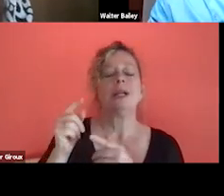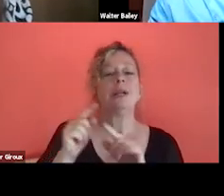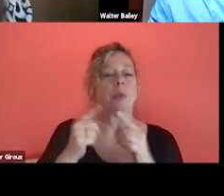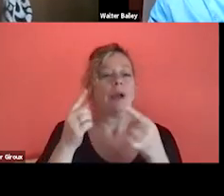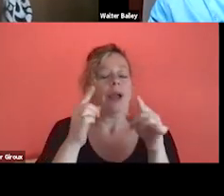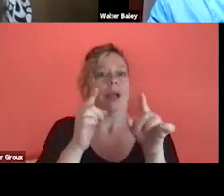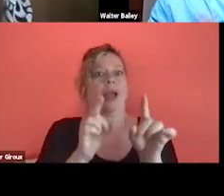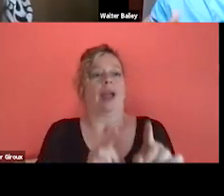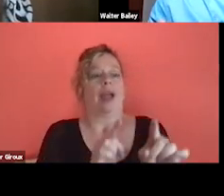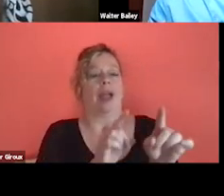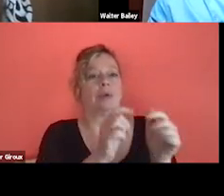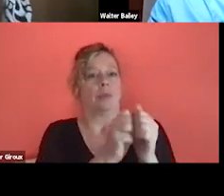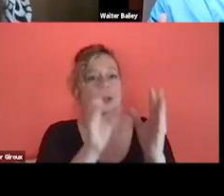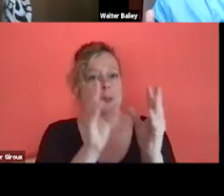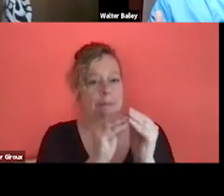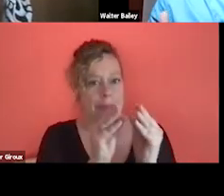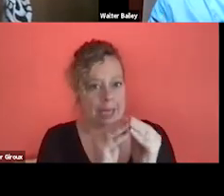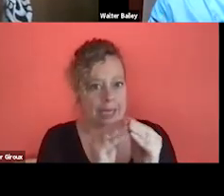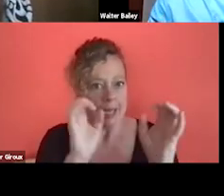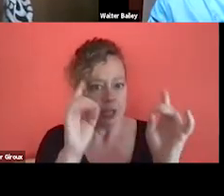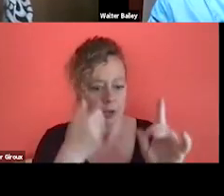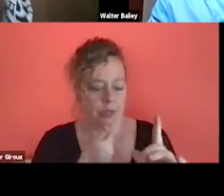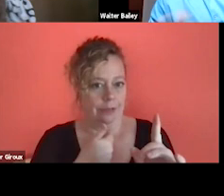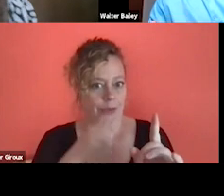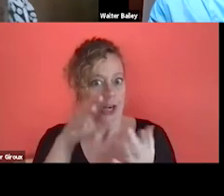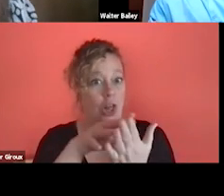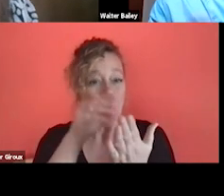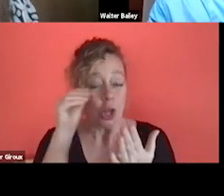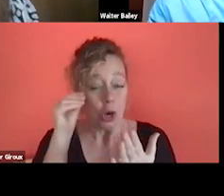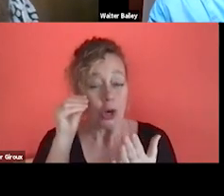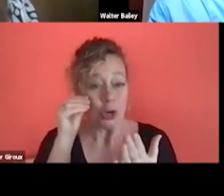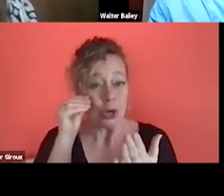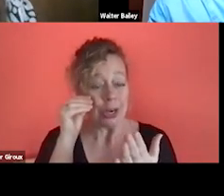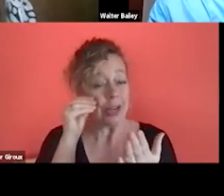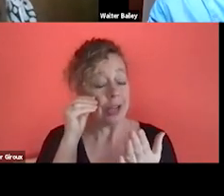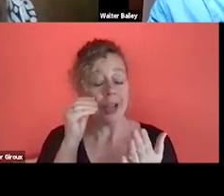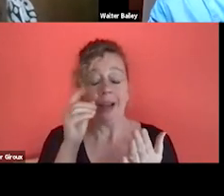con las reuniones y la educación de nosotros mismos, bueno, tuvimos que aprender, y yo tengo que ser totalmente honesto con esto.